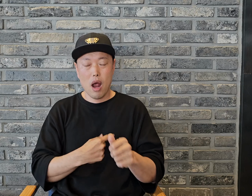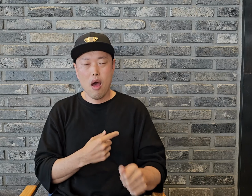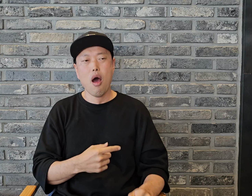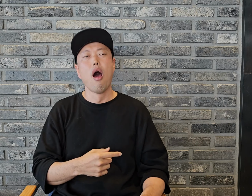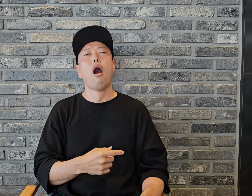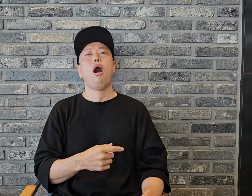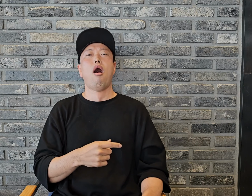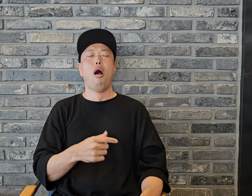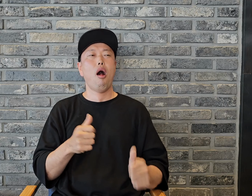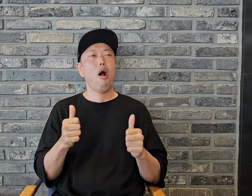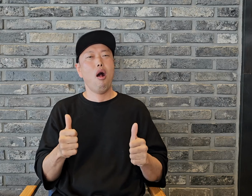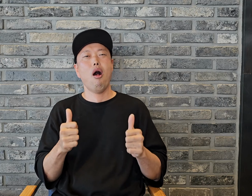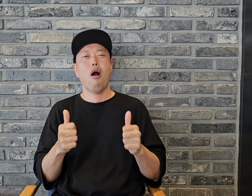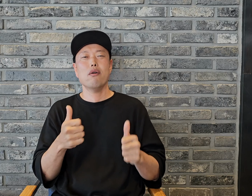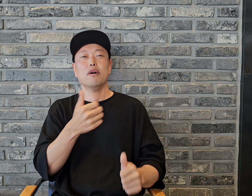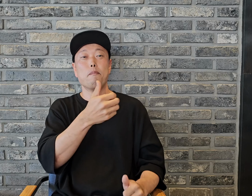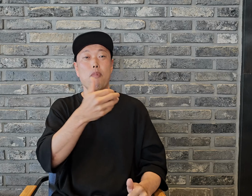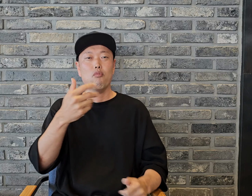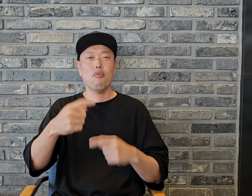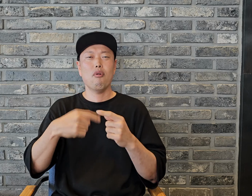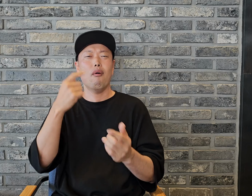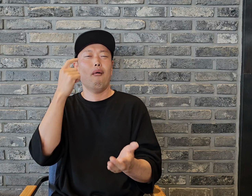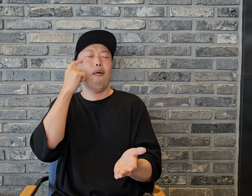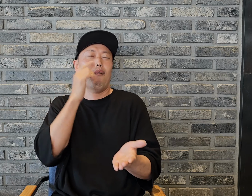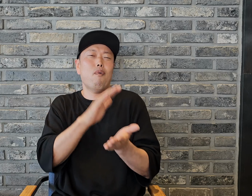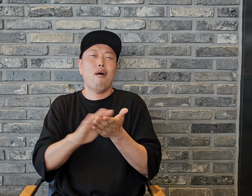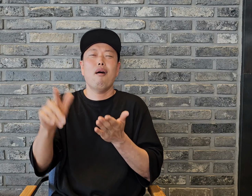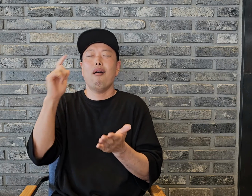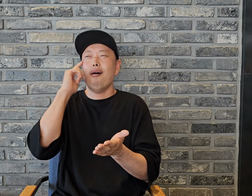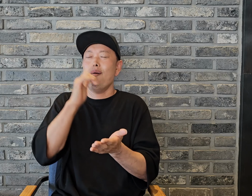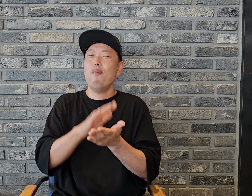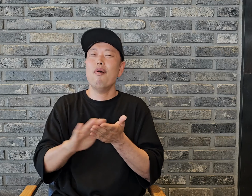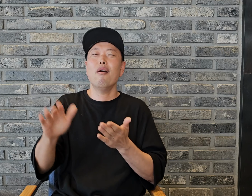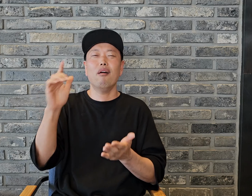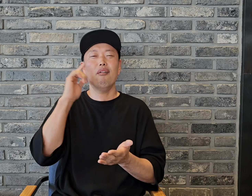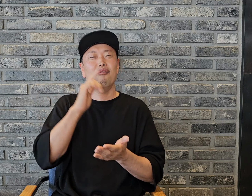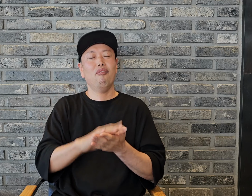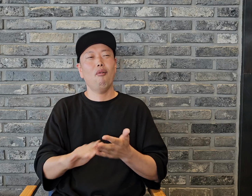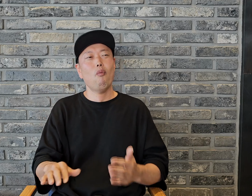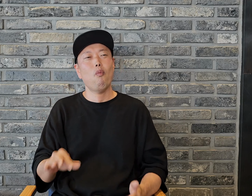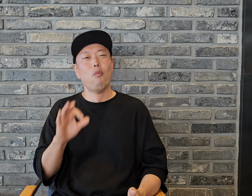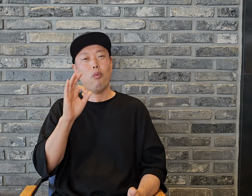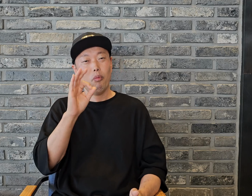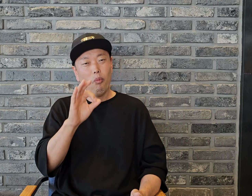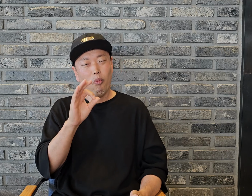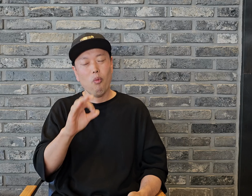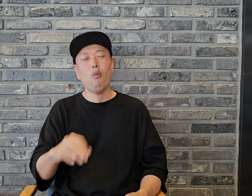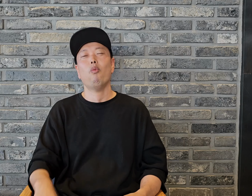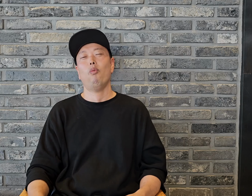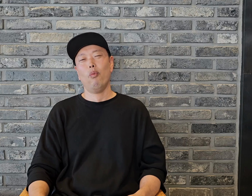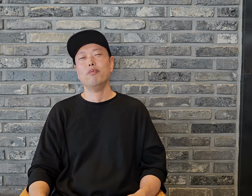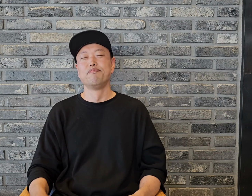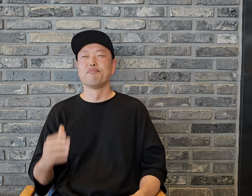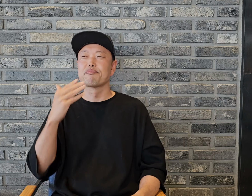sagten, dass sie es alle verstanden hätten und dass es ihnen gefallen habe, weil die Bedeutung klar vermittelt worden sei.